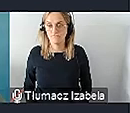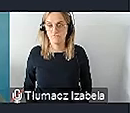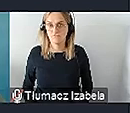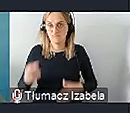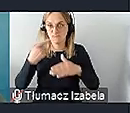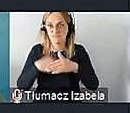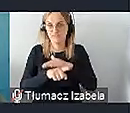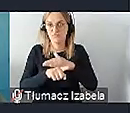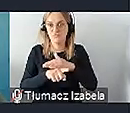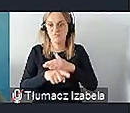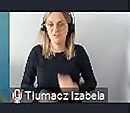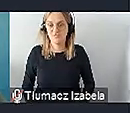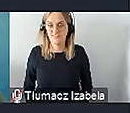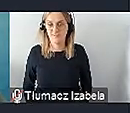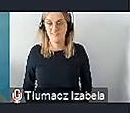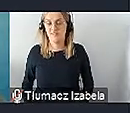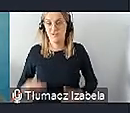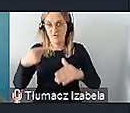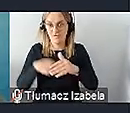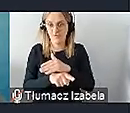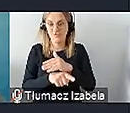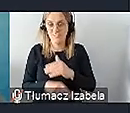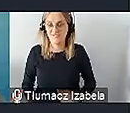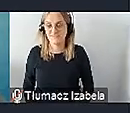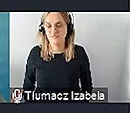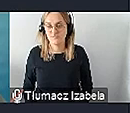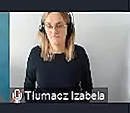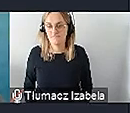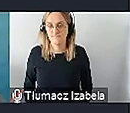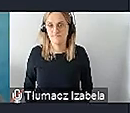"Ucieczka". [śmiech] Pani Małgorzata i pan Michał.